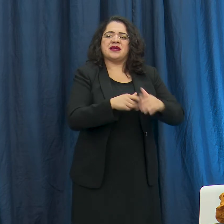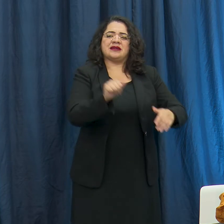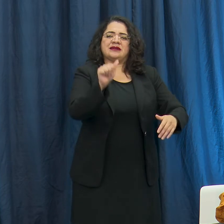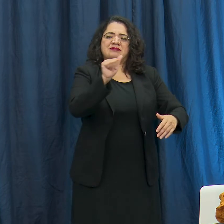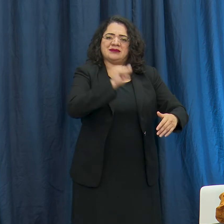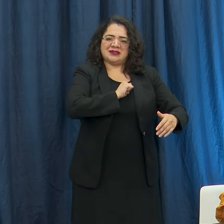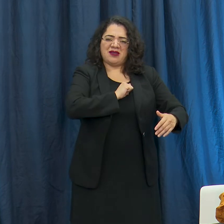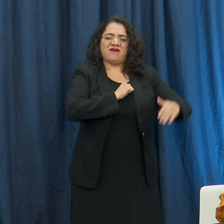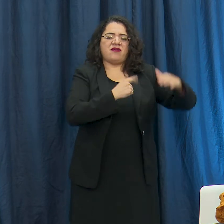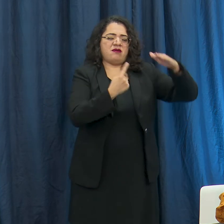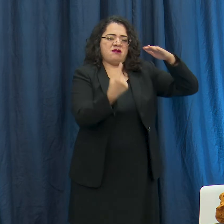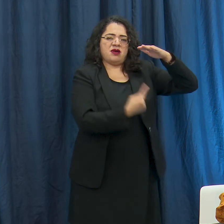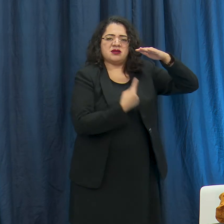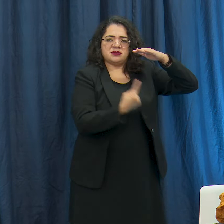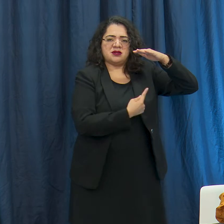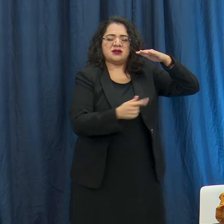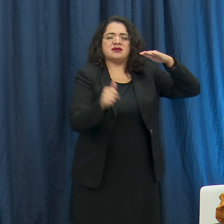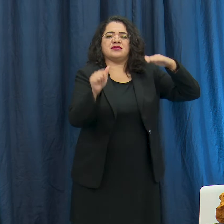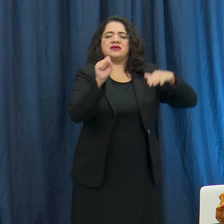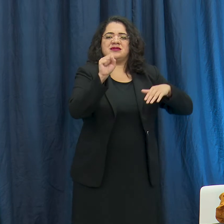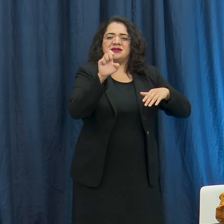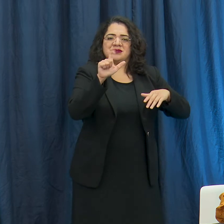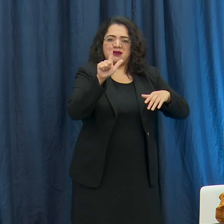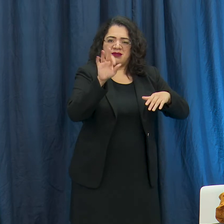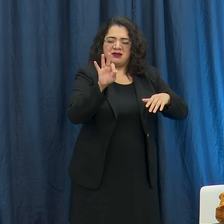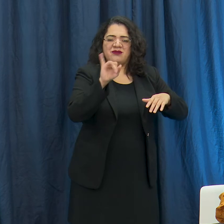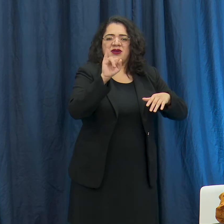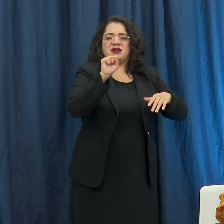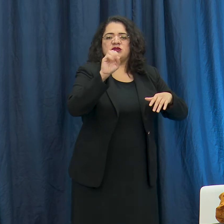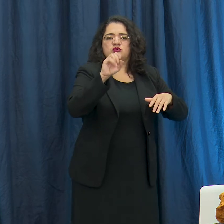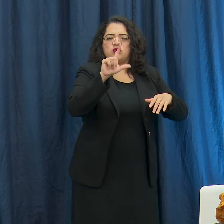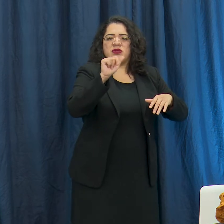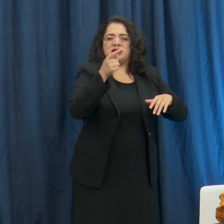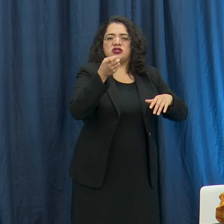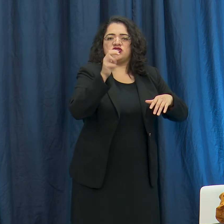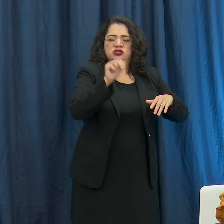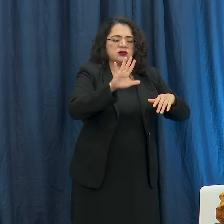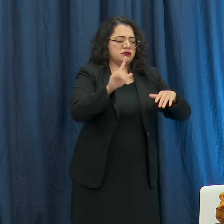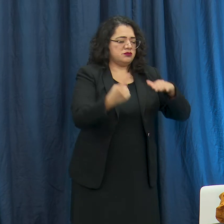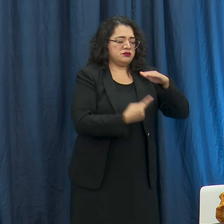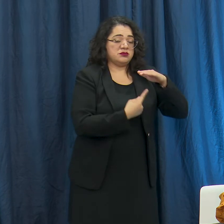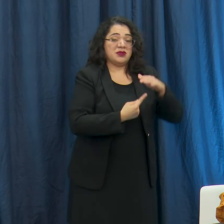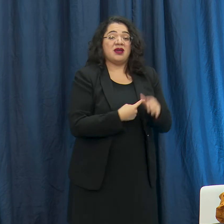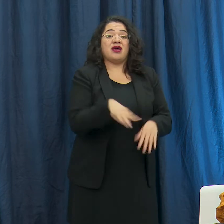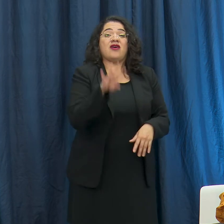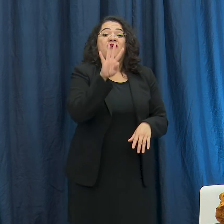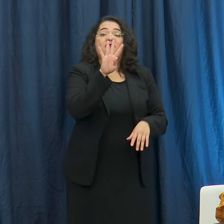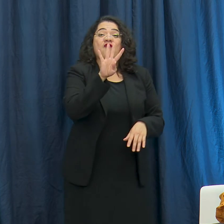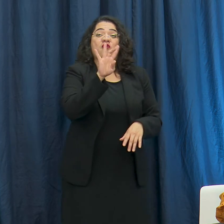después de que aparece era no sin Tomas por primera vez interior meant a esto